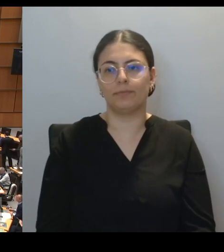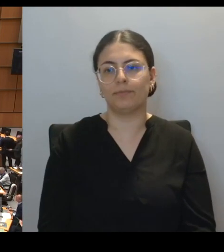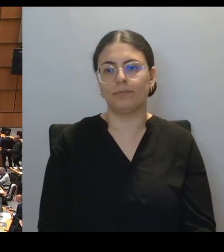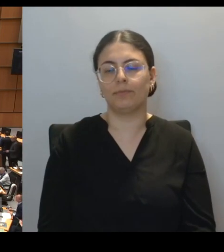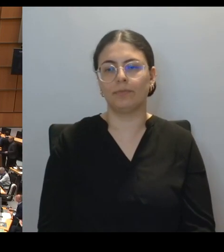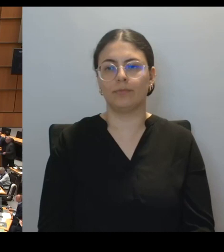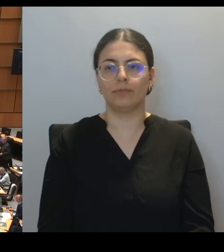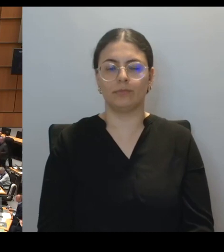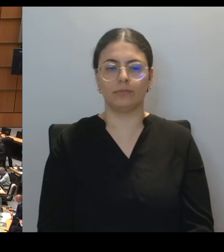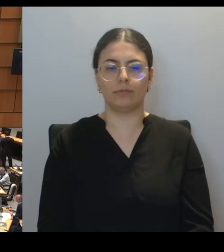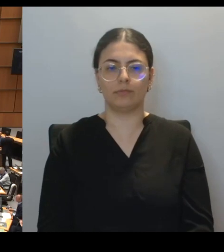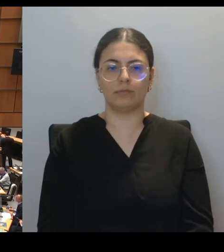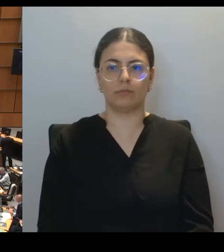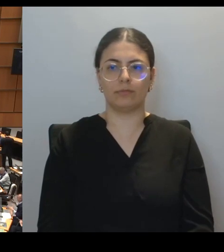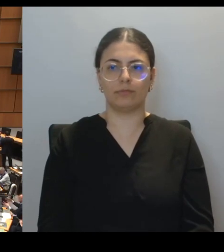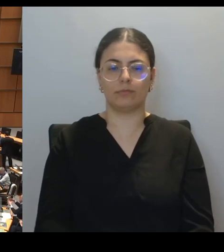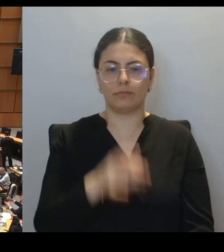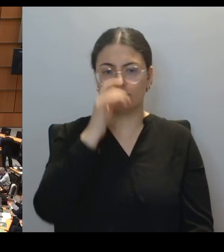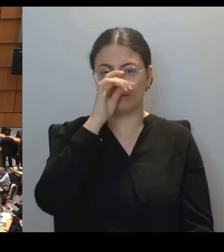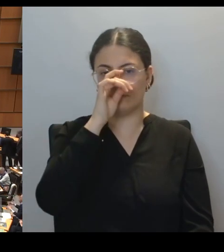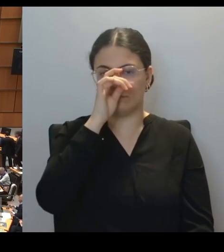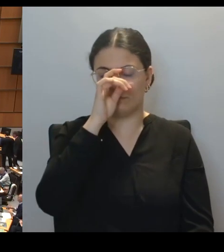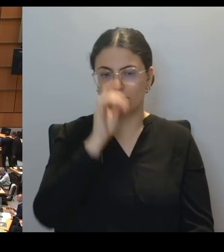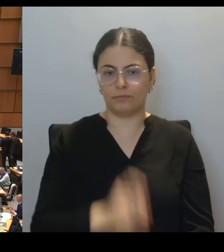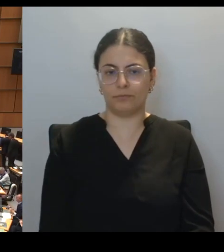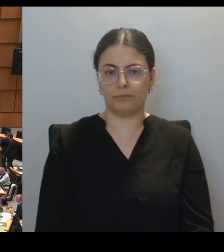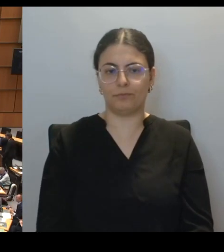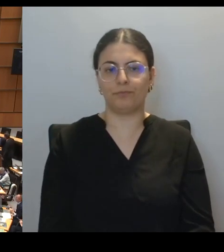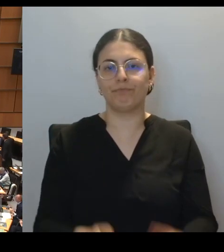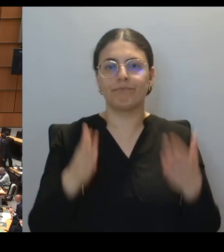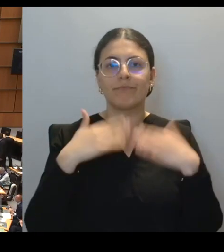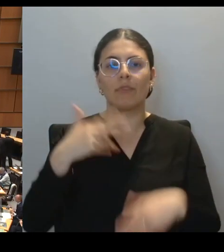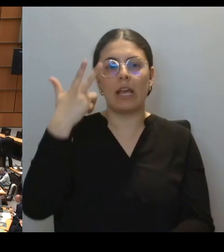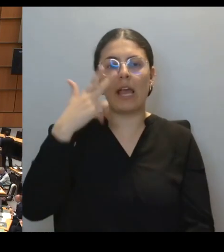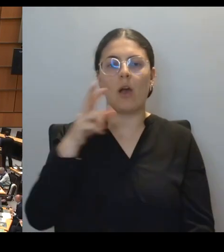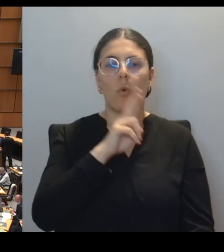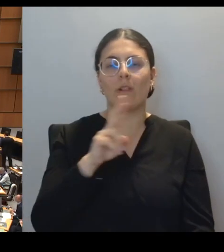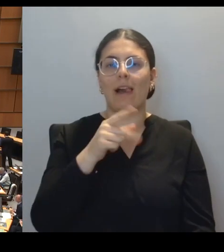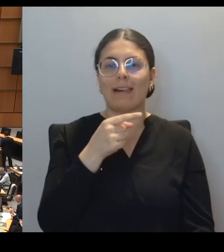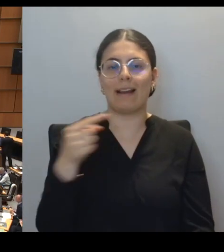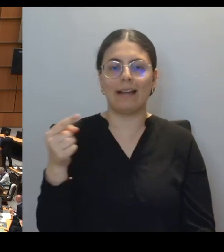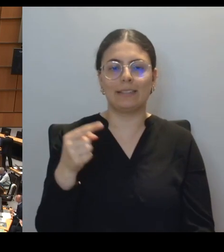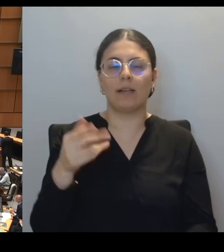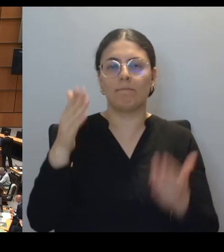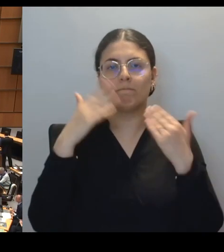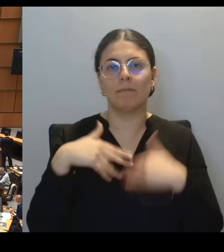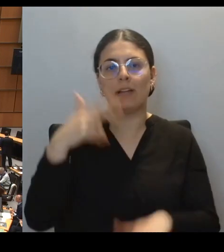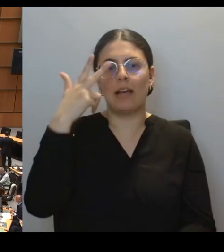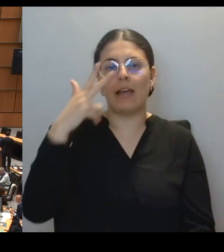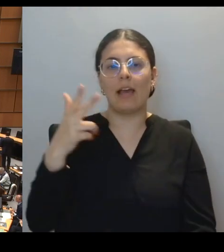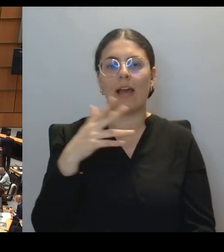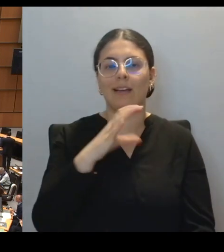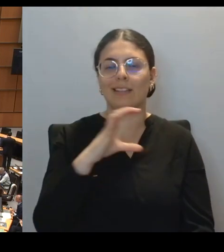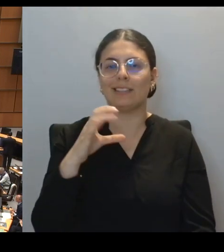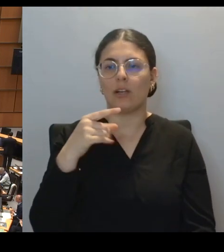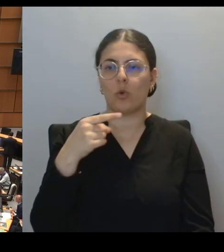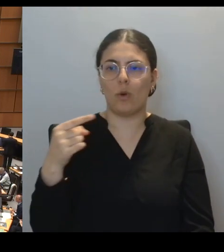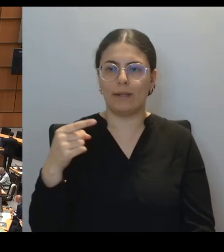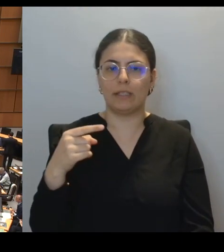Herr Ronald Glaeser, Herr Christian Goiny, Frau Miriam Golem. Herr Christian Greff.